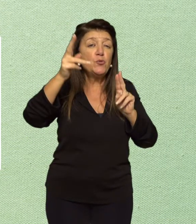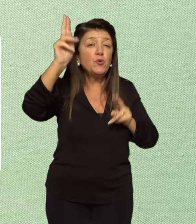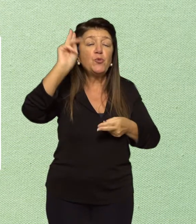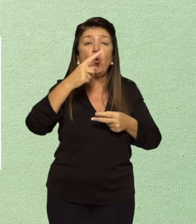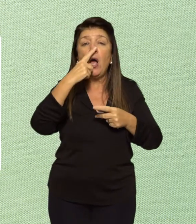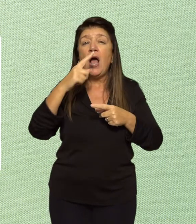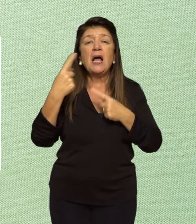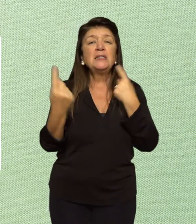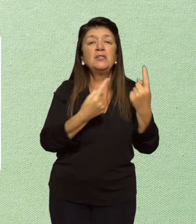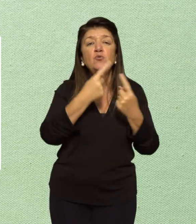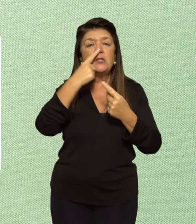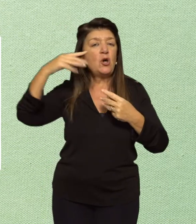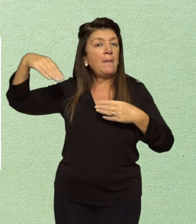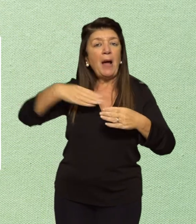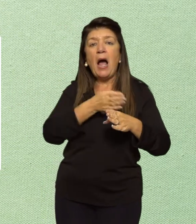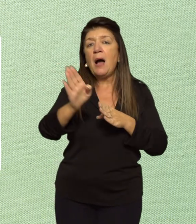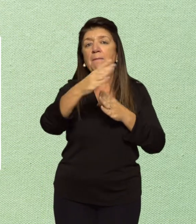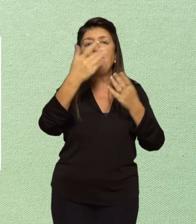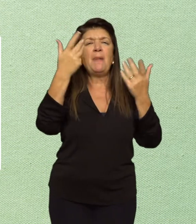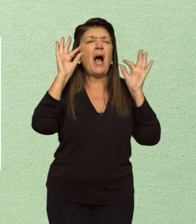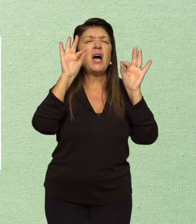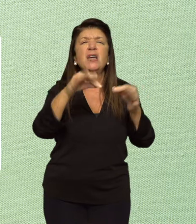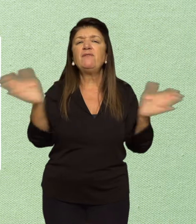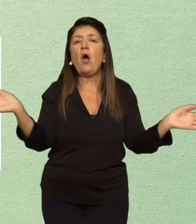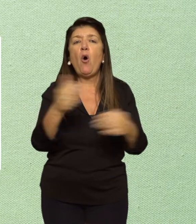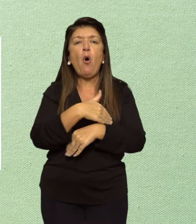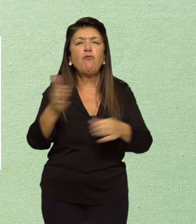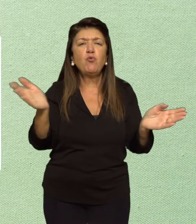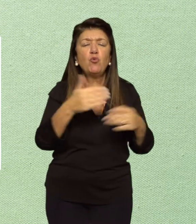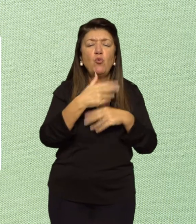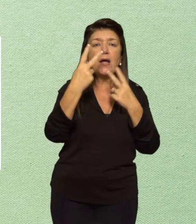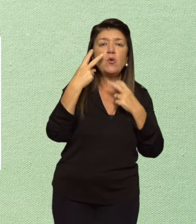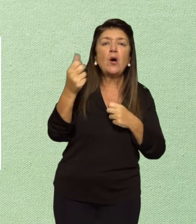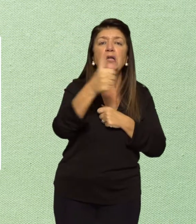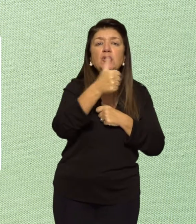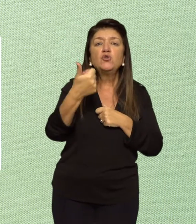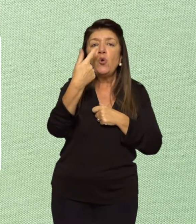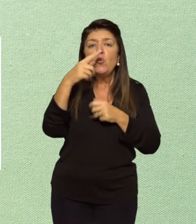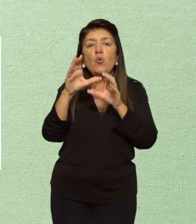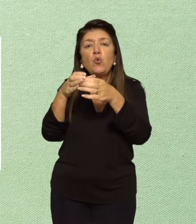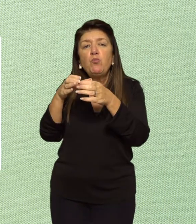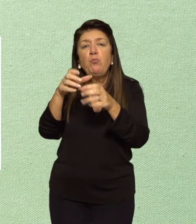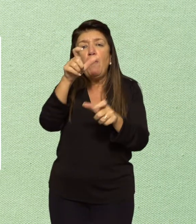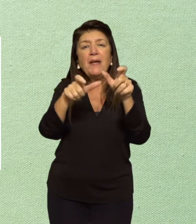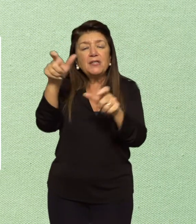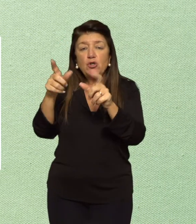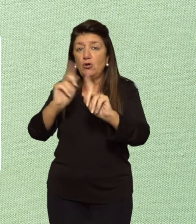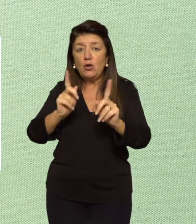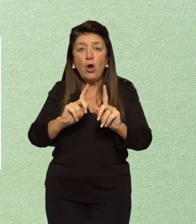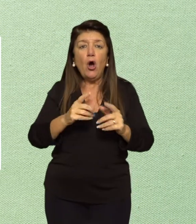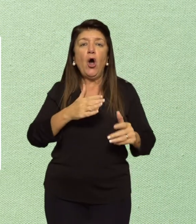della popolazione, che non riguarda solo una certa età della popolazione, una certa classe sociale se